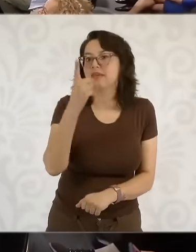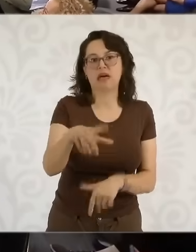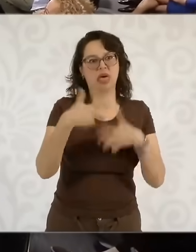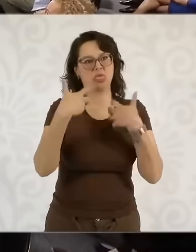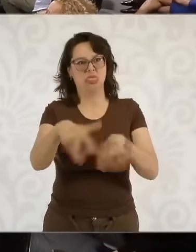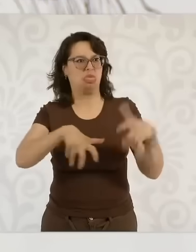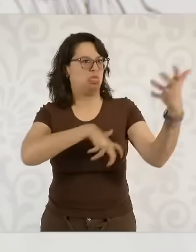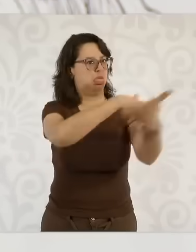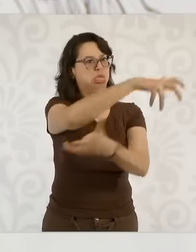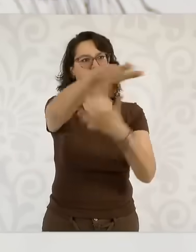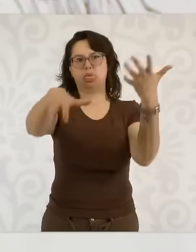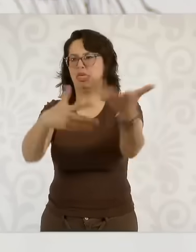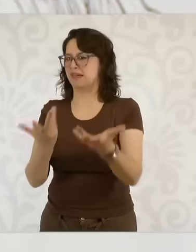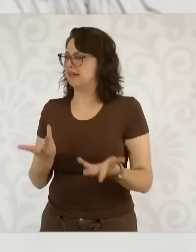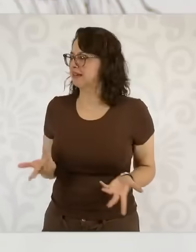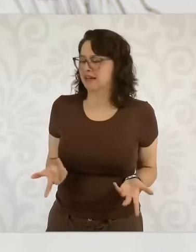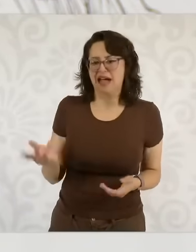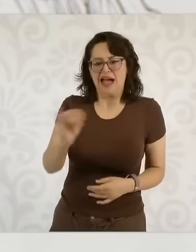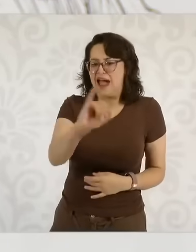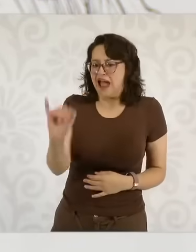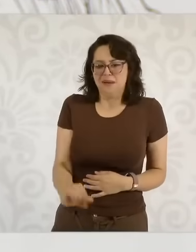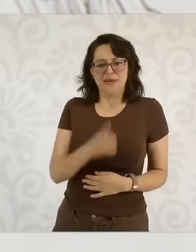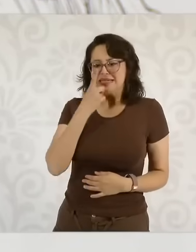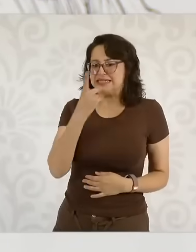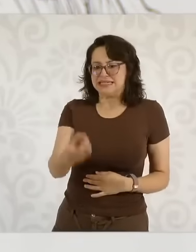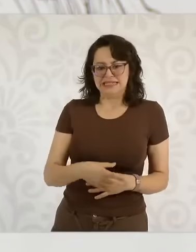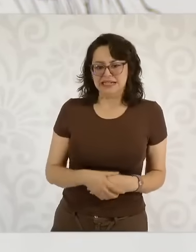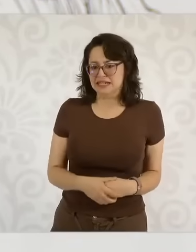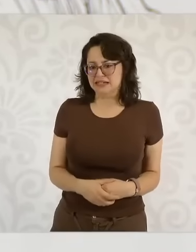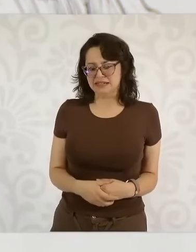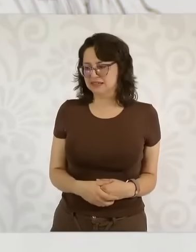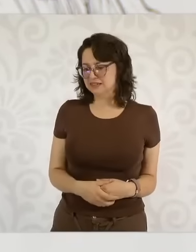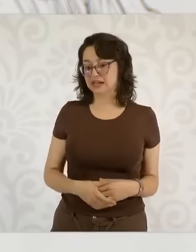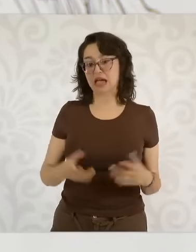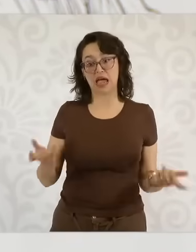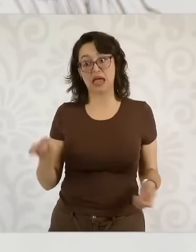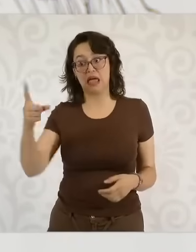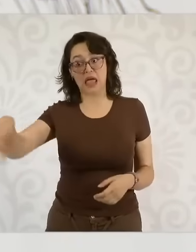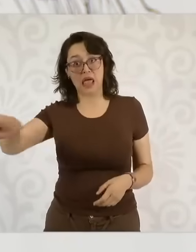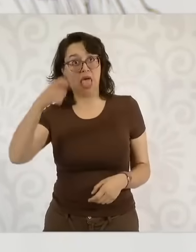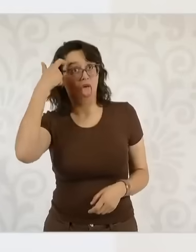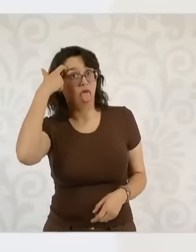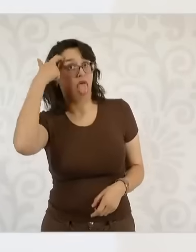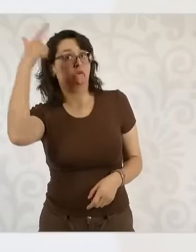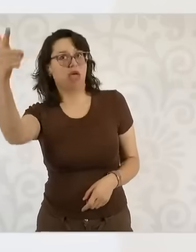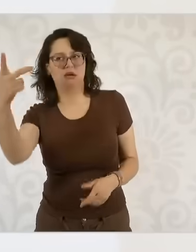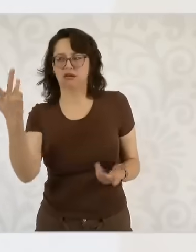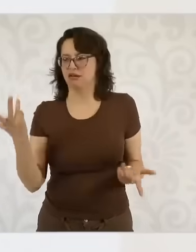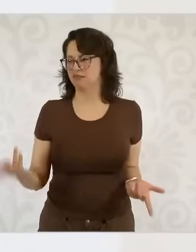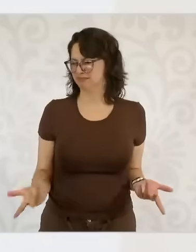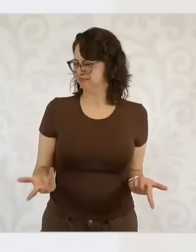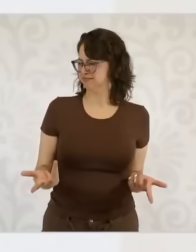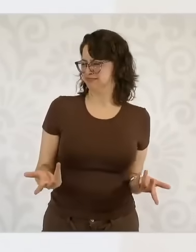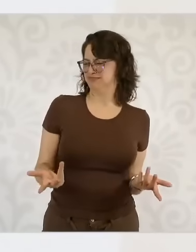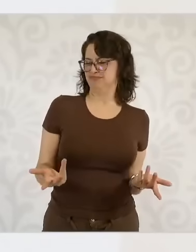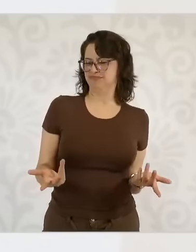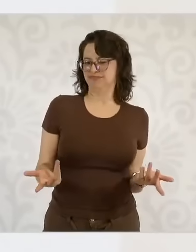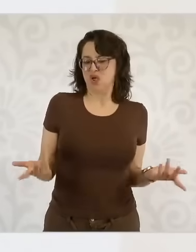hace 3 semanas tenía que ver con lo que estaba ocurriendo en Los Ángeles esa noche pues no tiene